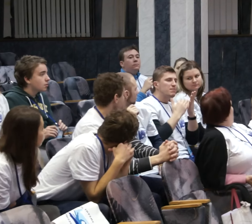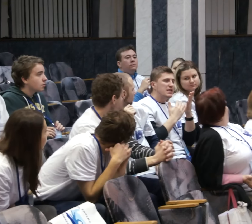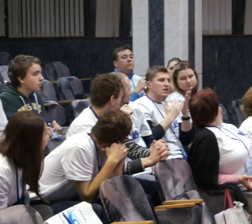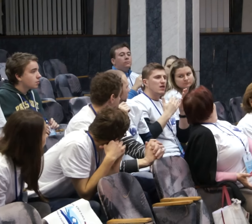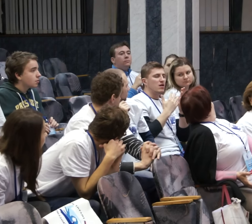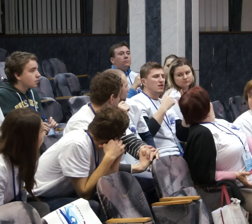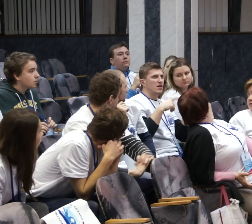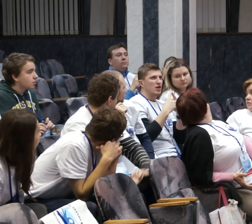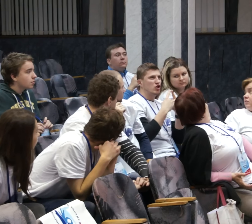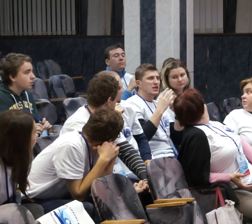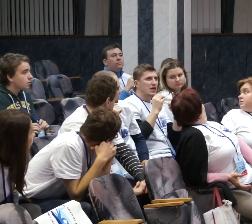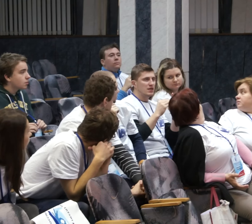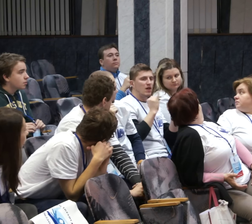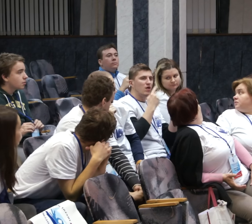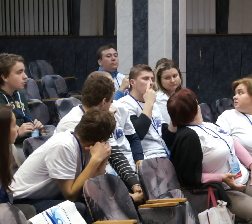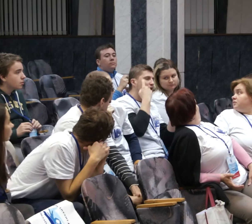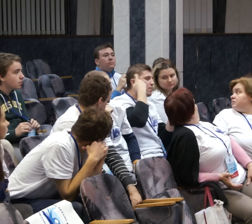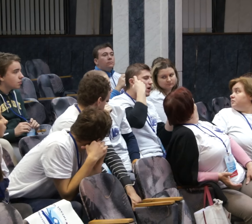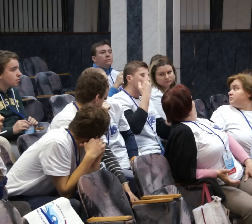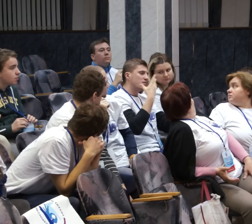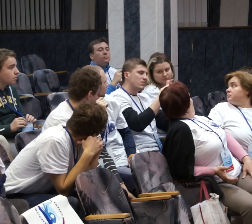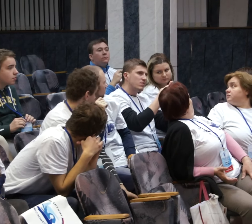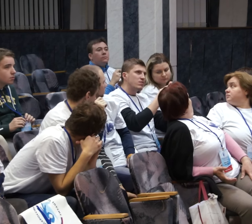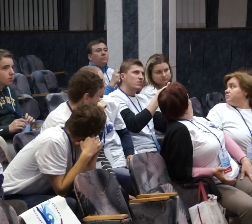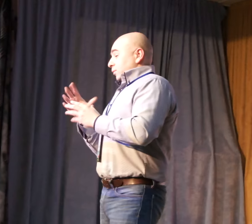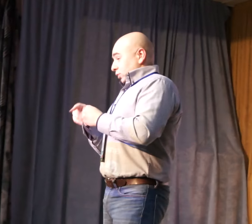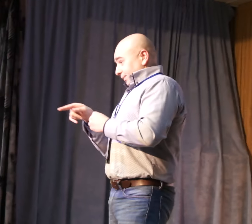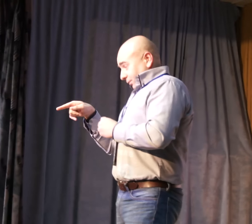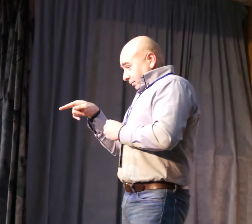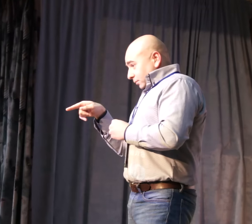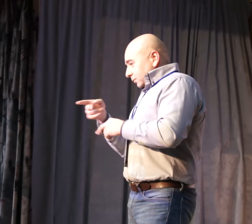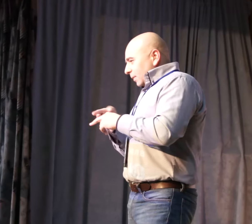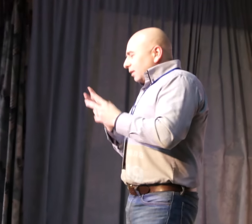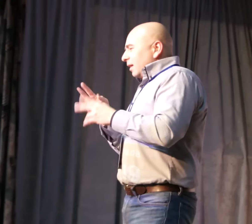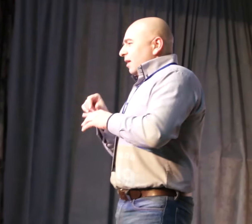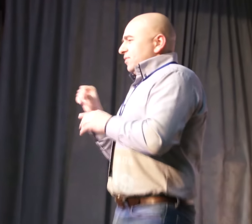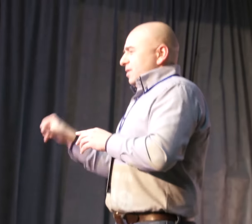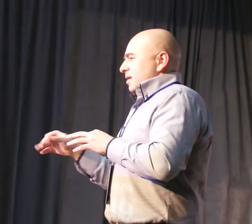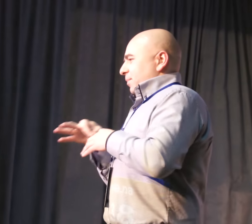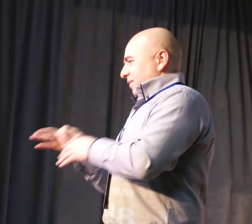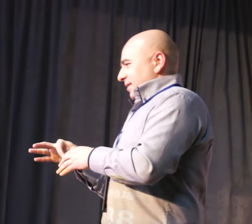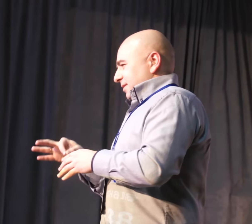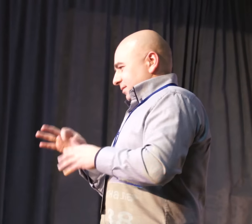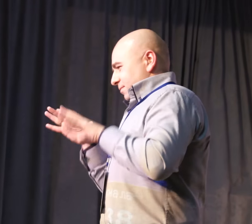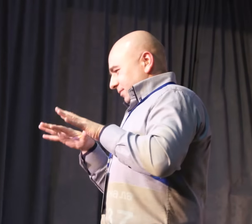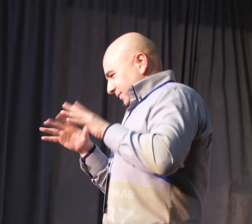А по окончании лекции ответил на вопросы слушателей. Большинство вопросов было по компенсации за ТСР